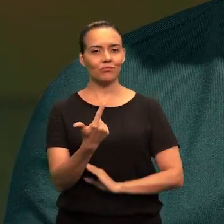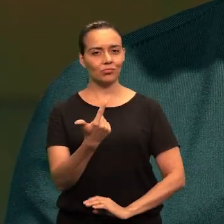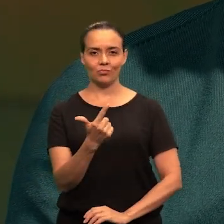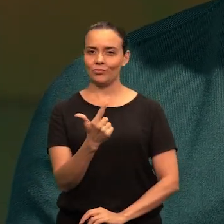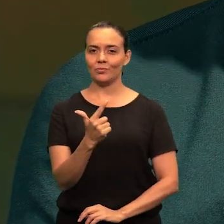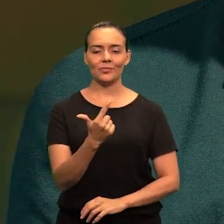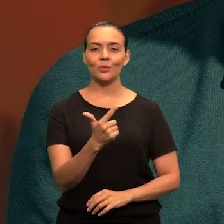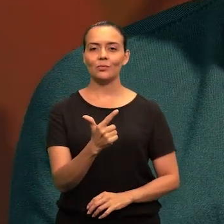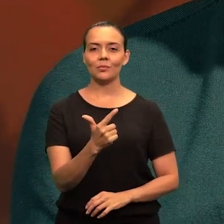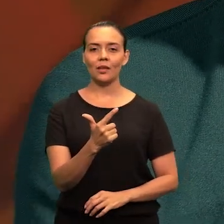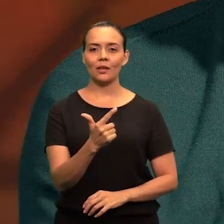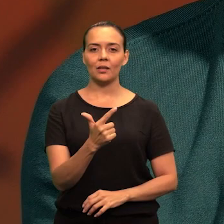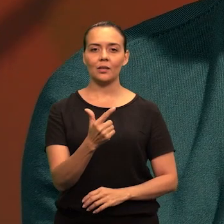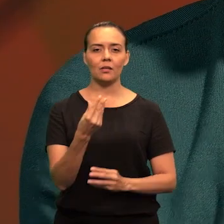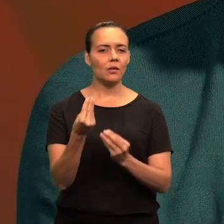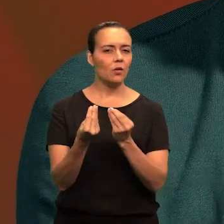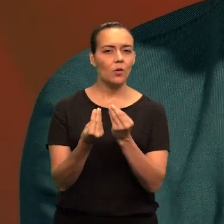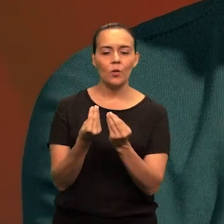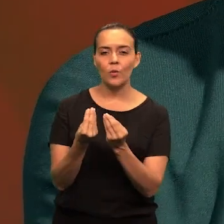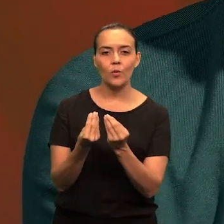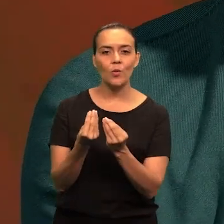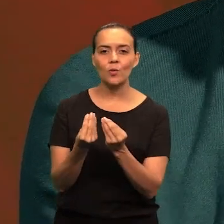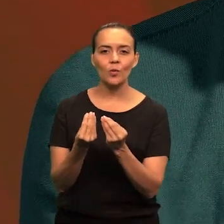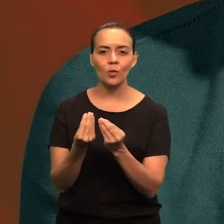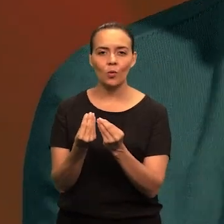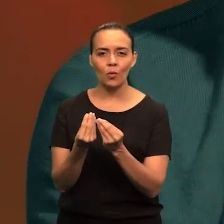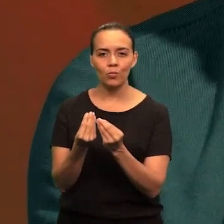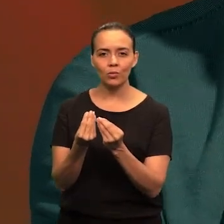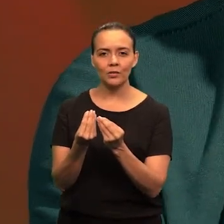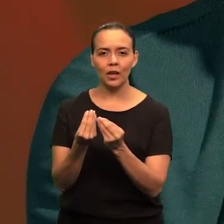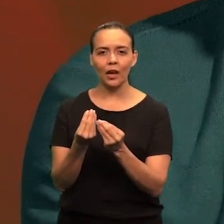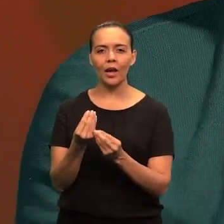em relação à possibilidade de atuar, portanto, o poder,